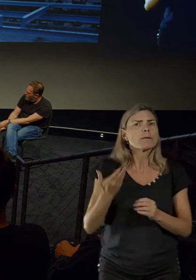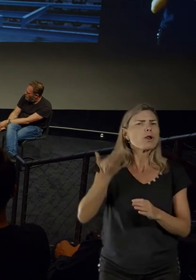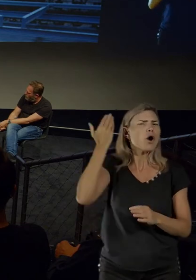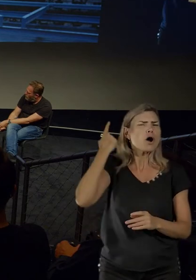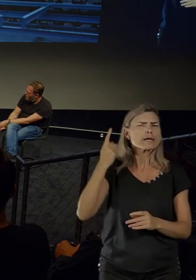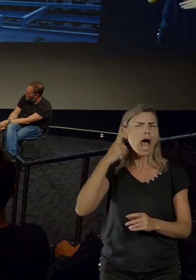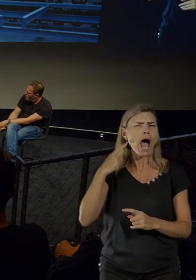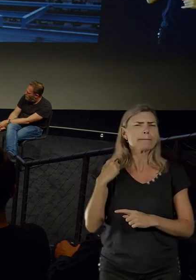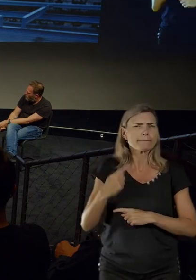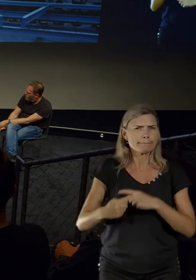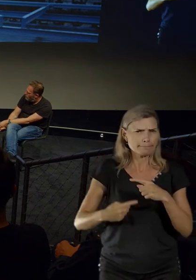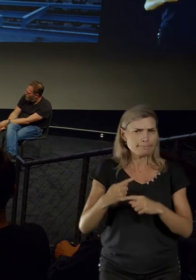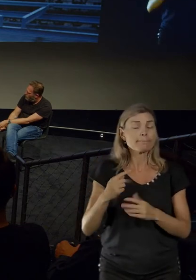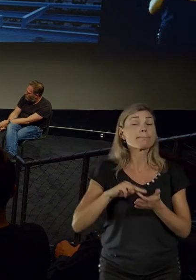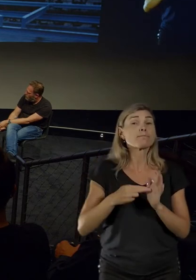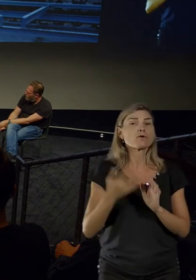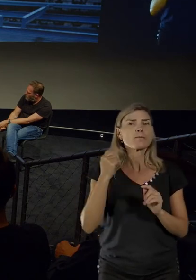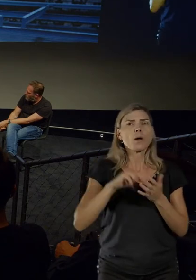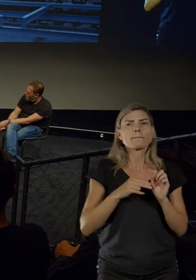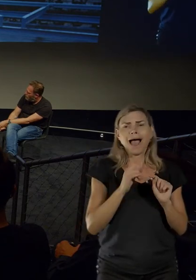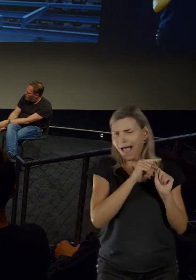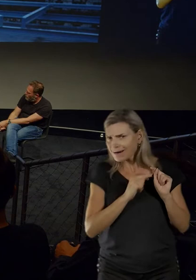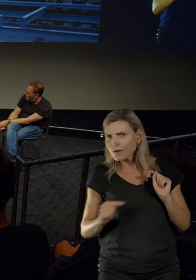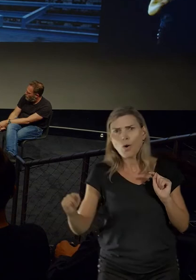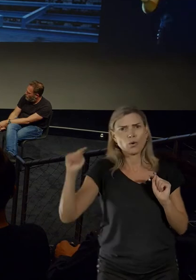Původně to měla být tengenciální linka. A to bychom mohli popisovat hodně dlouho,